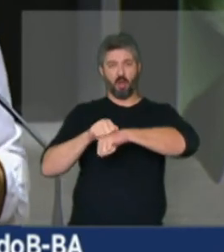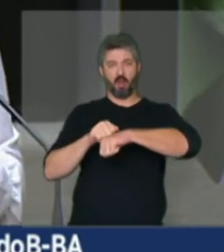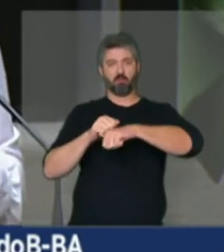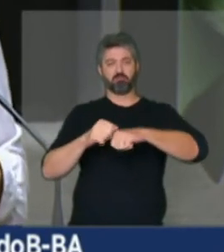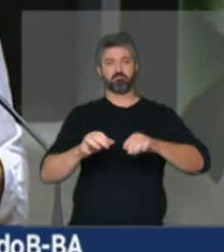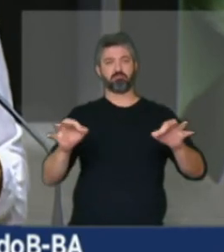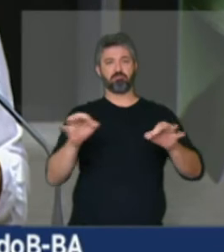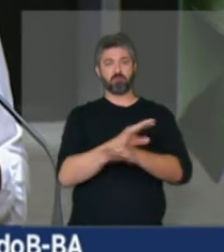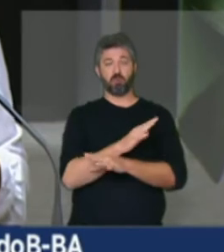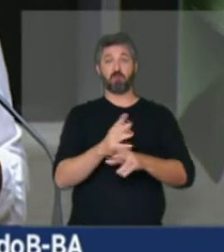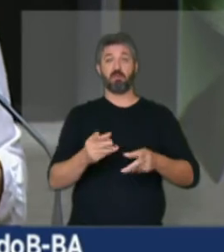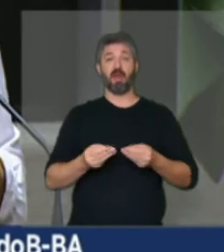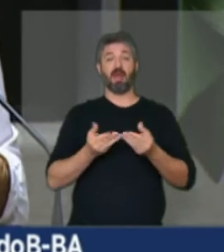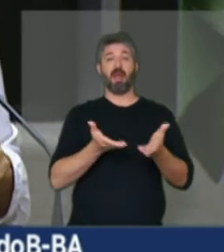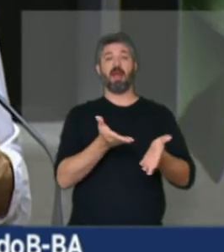CONCRETO ERGUIDA QUE ATENDERÁ É LOCALIDADE DE DRACENAS, E